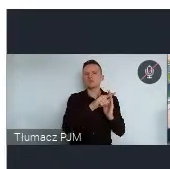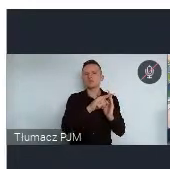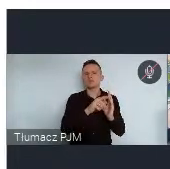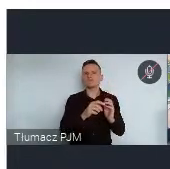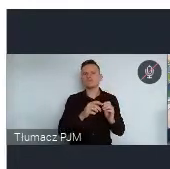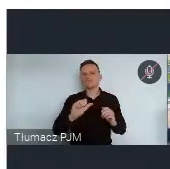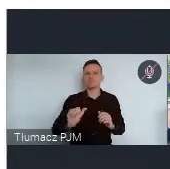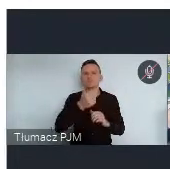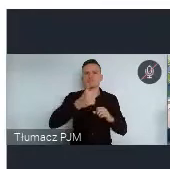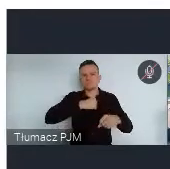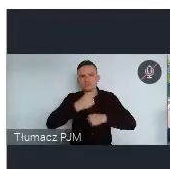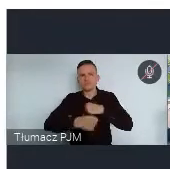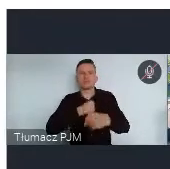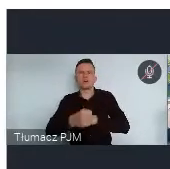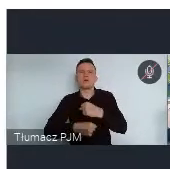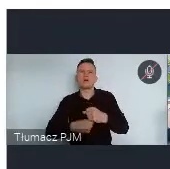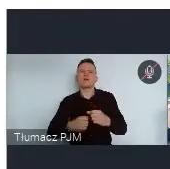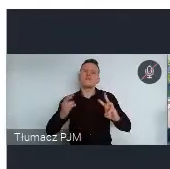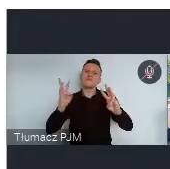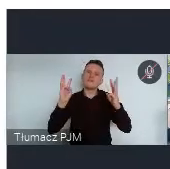podczas warsztatów Partnerskiej Inicjatywy Miast,